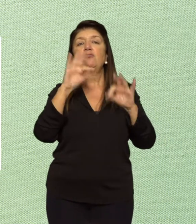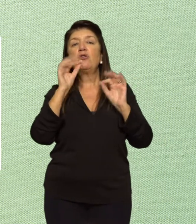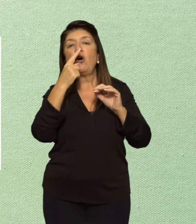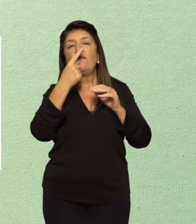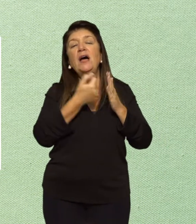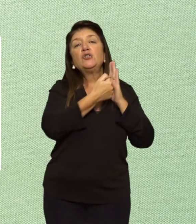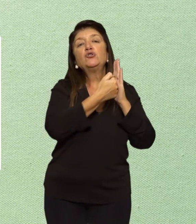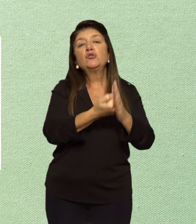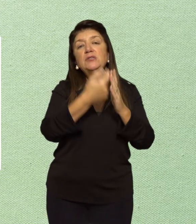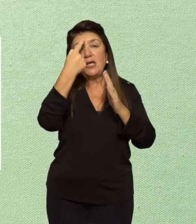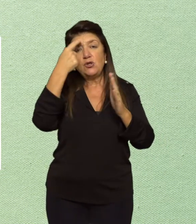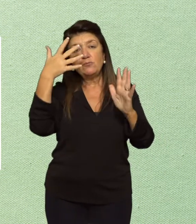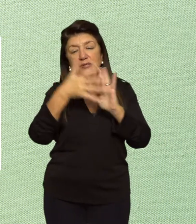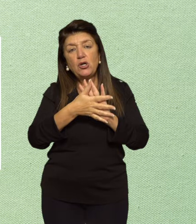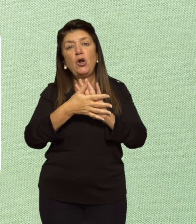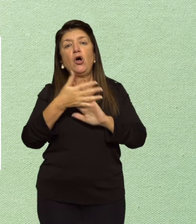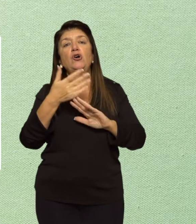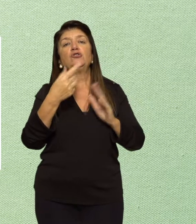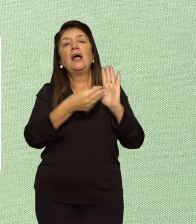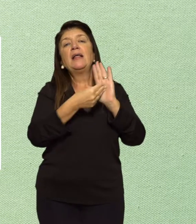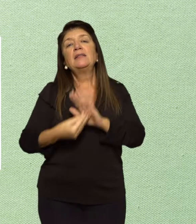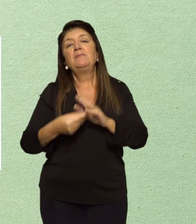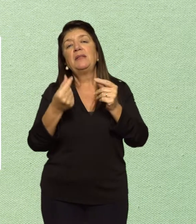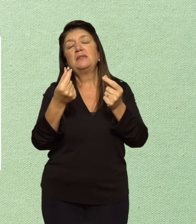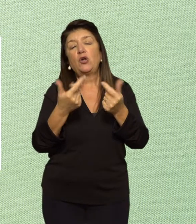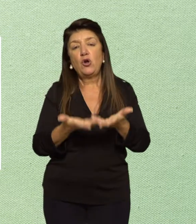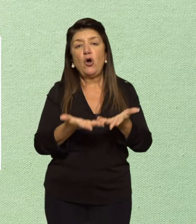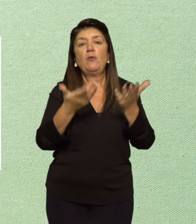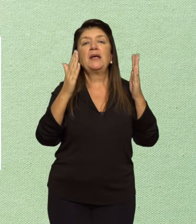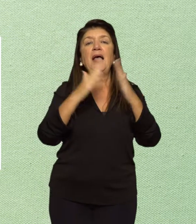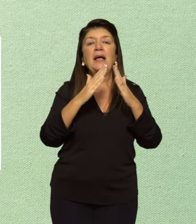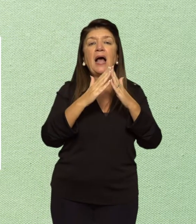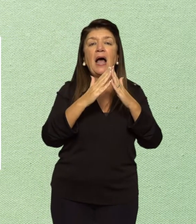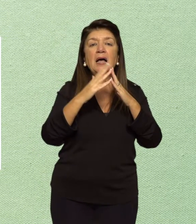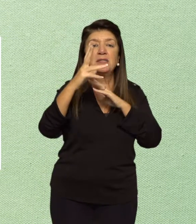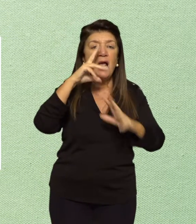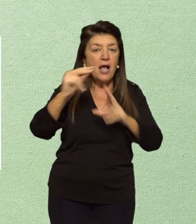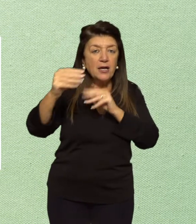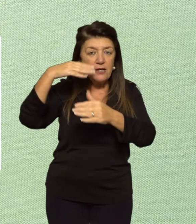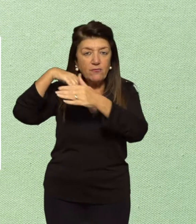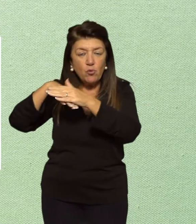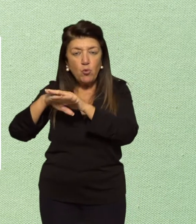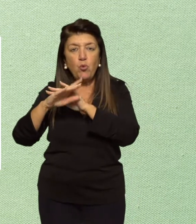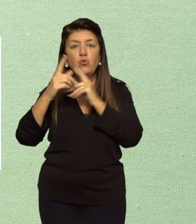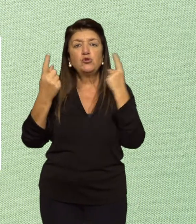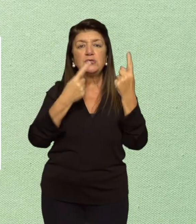al lavoro, all'indipendenza economica, case rifugio dove andare in situazioni di emergenza con i figli,